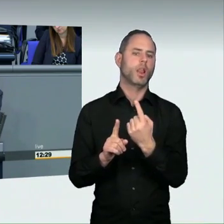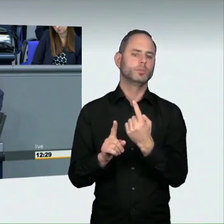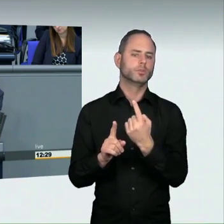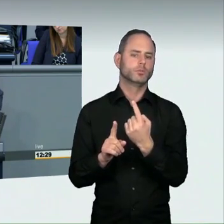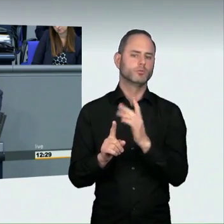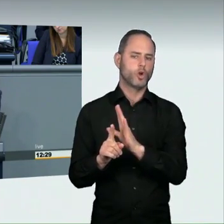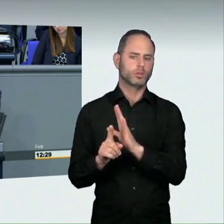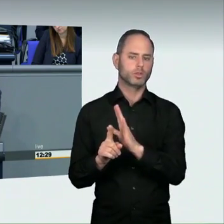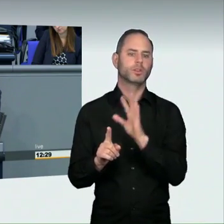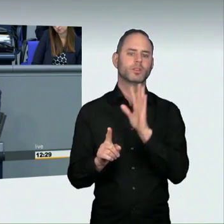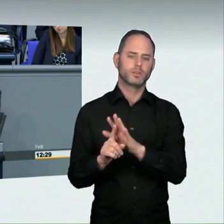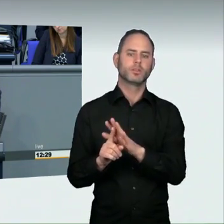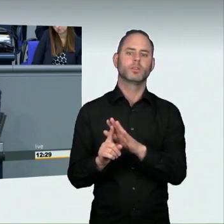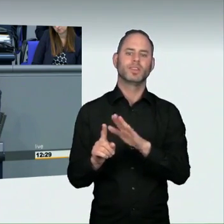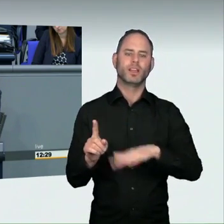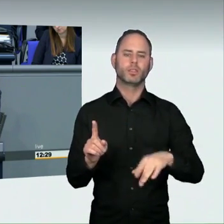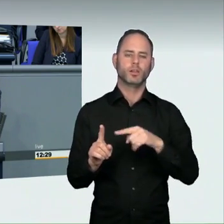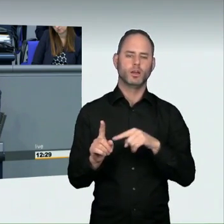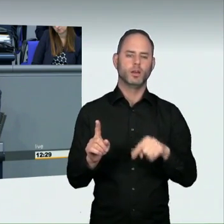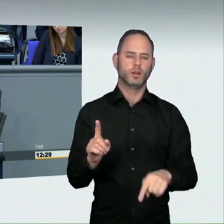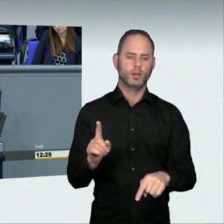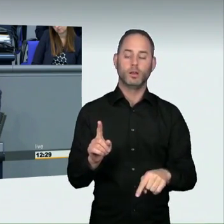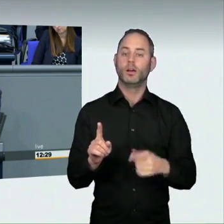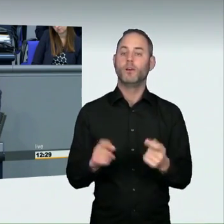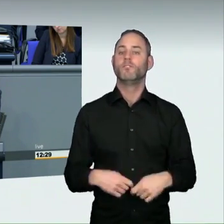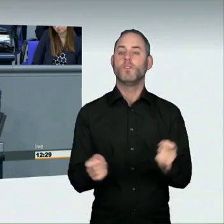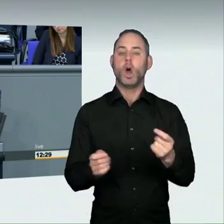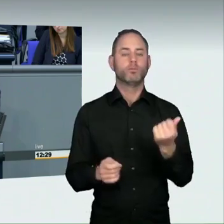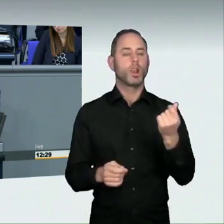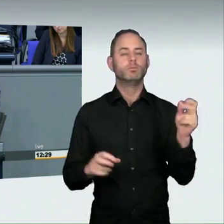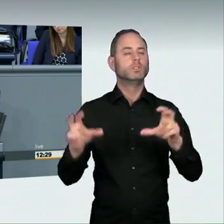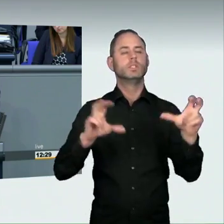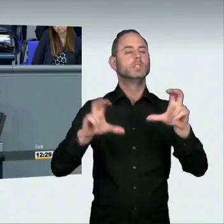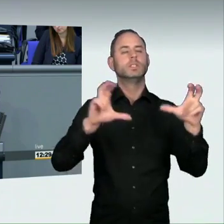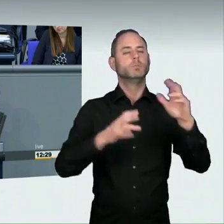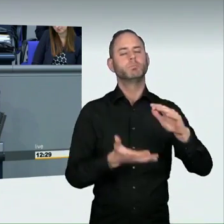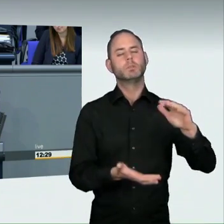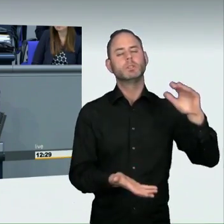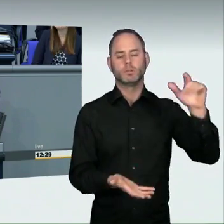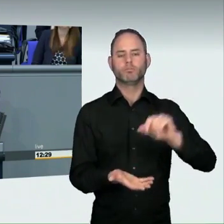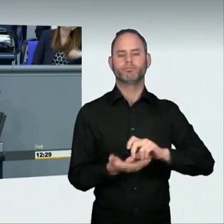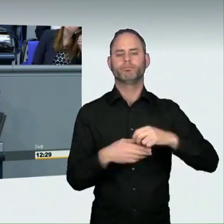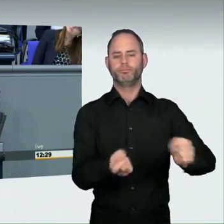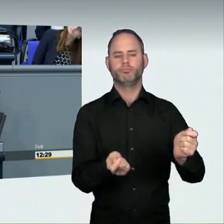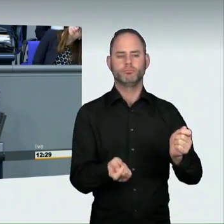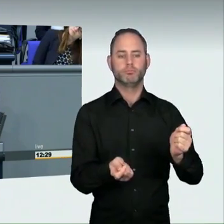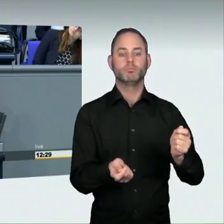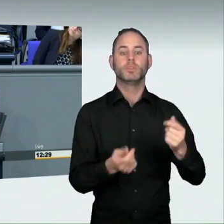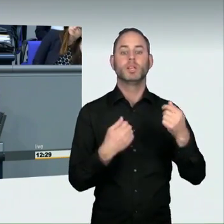Die Modernisierung sollte von Firmen durchgeführt werden, und wurde auch zum Teil von diesen durchgeführt, die mit dem neuen Eigentümer wirtschaftlich verflochten waren.